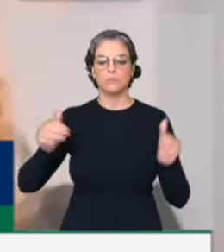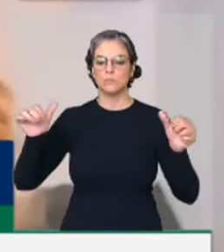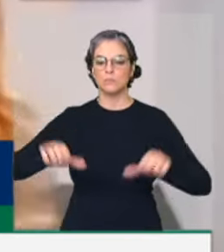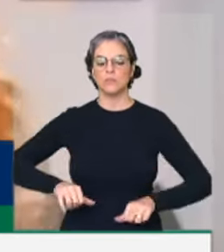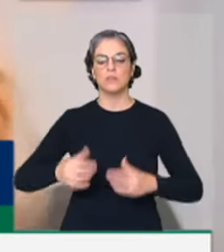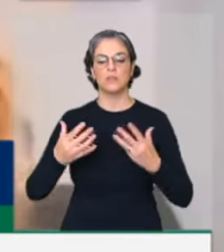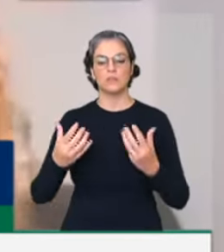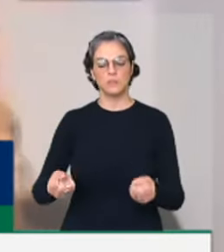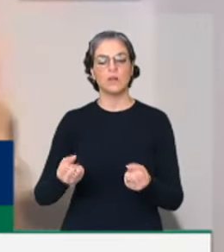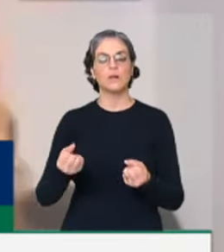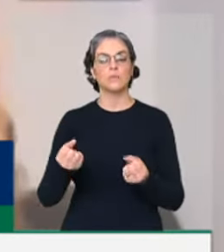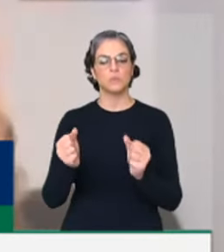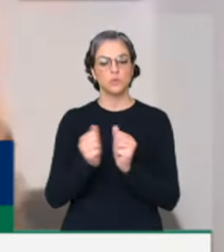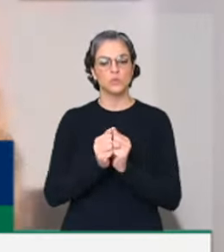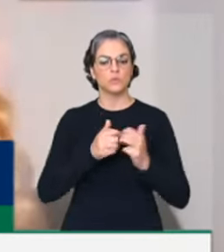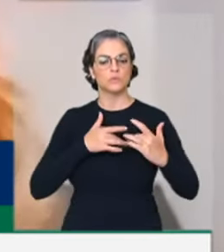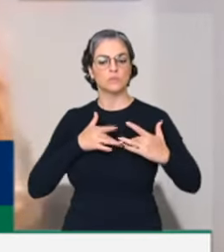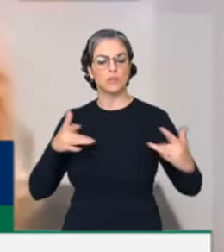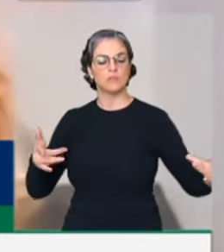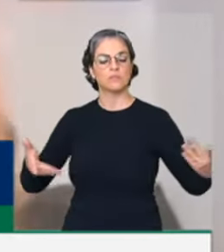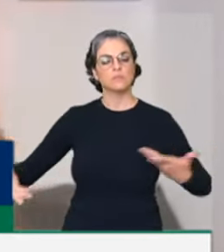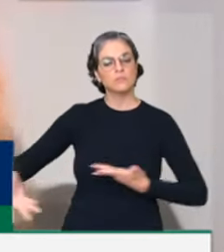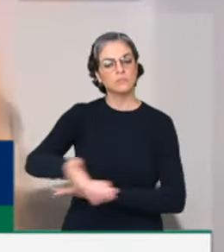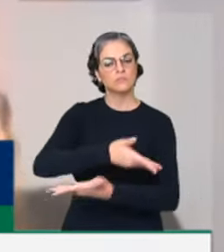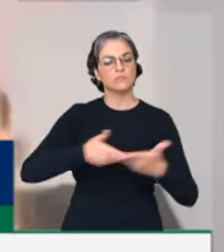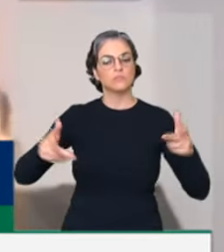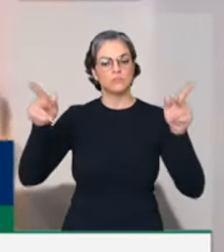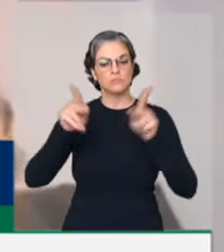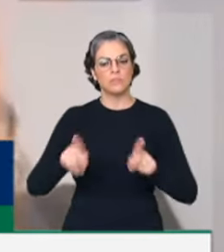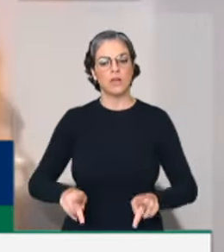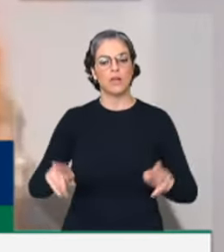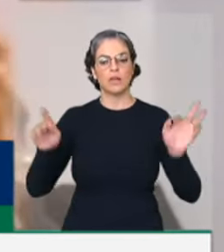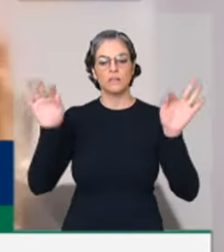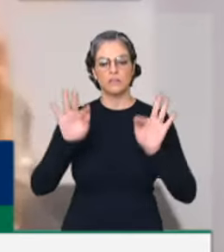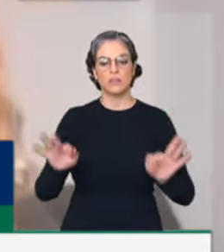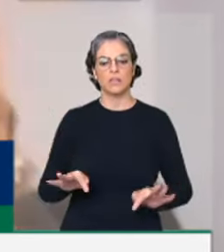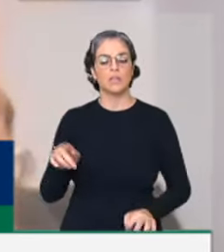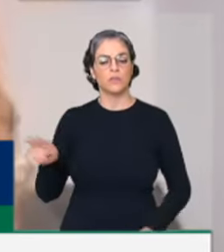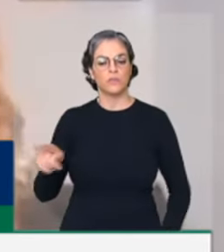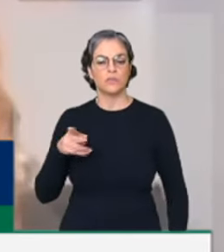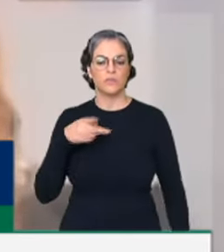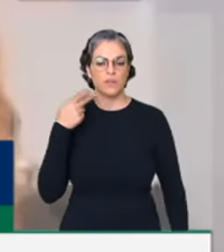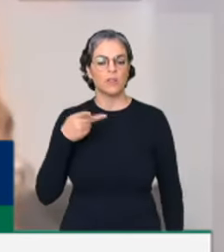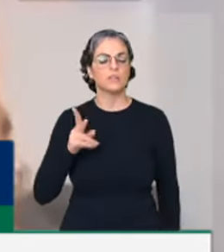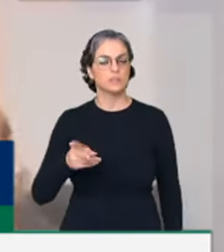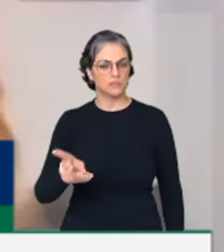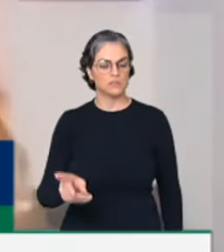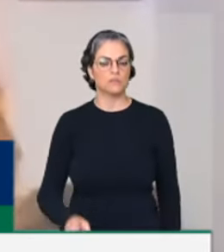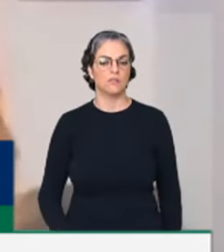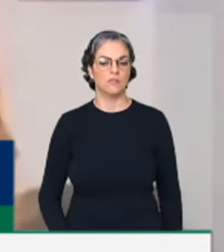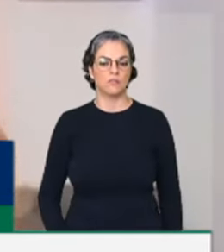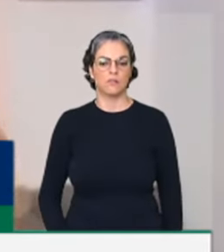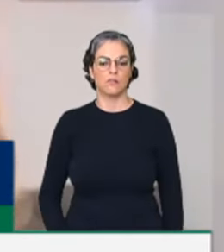SEMPRE... DEFENDEU. POR ISSO AROLDO NÓS VAMOS FICAR AQUI.... ESPERAMOS QUE NENHUMA DE NÓS MAIS MORRA. PARA QUE A